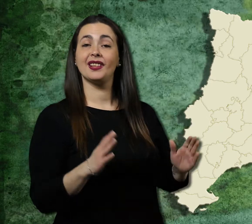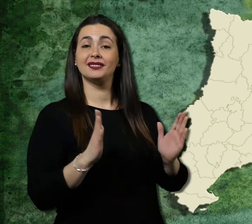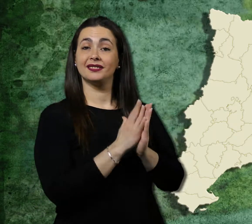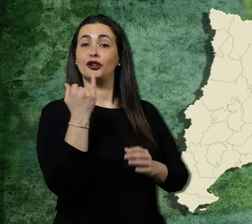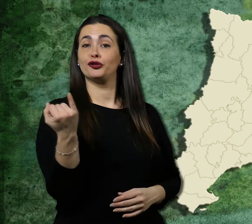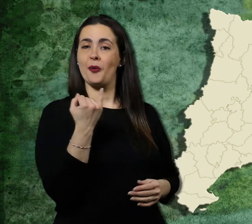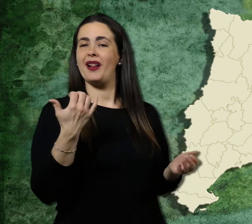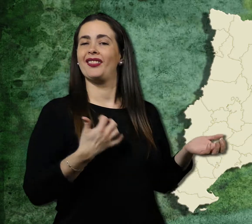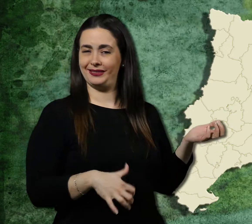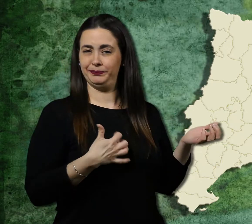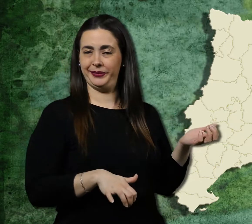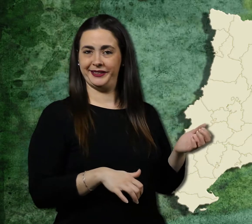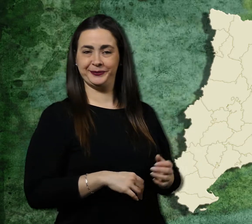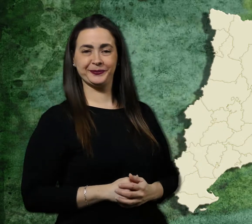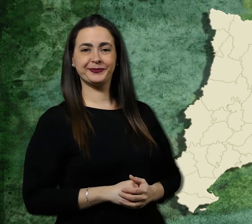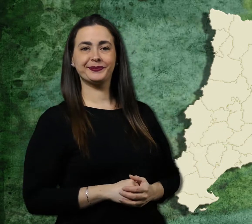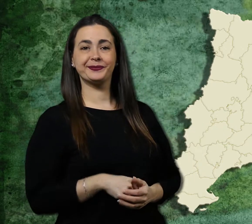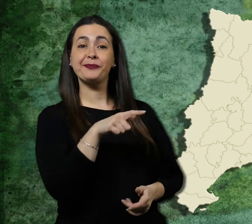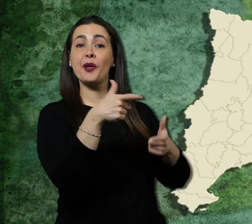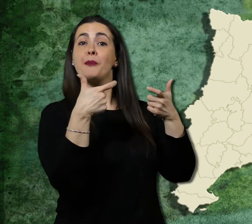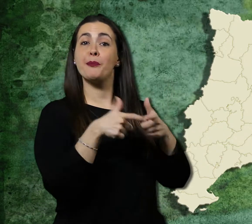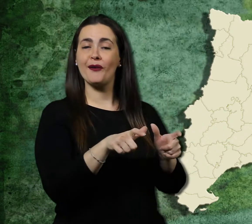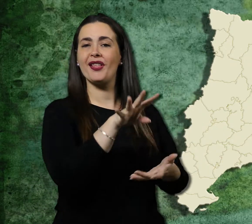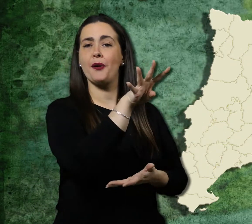SANT JOAN DESPÍ Província de Barcelona.